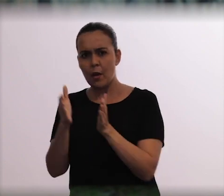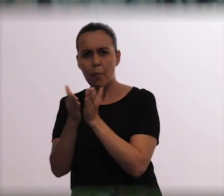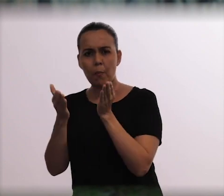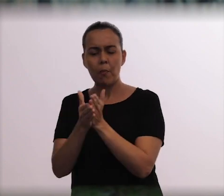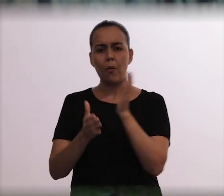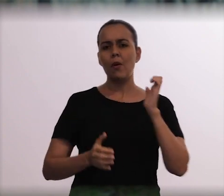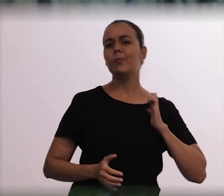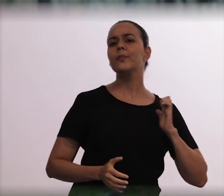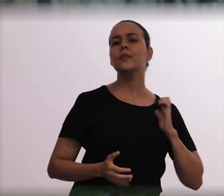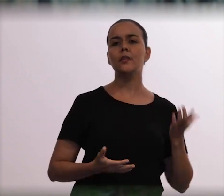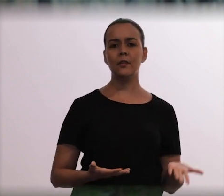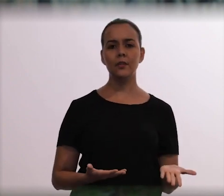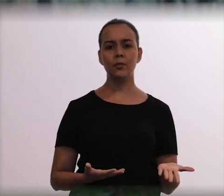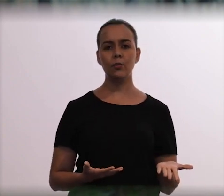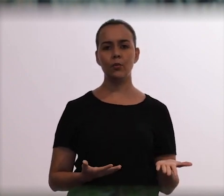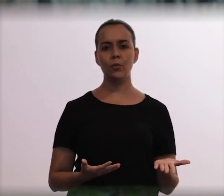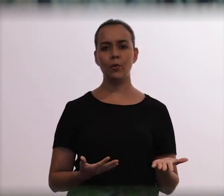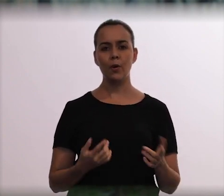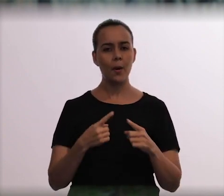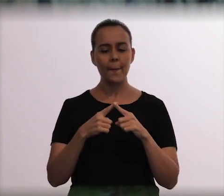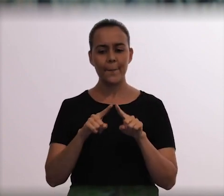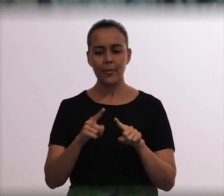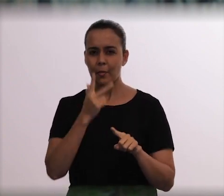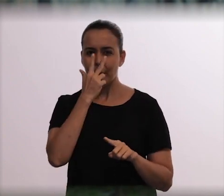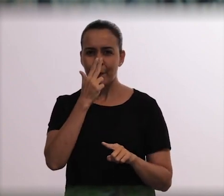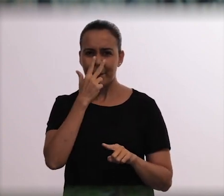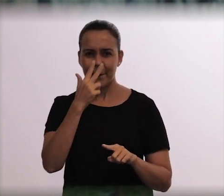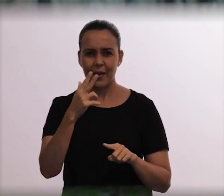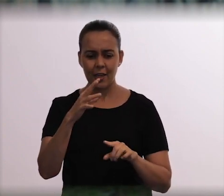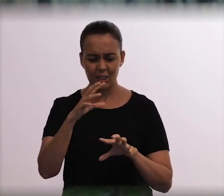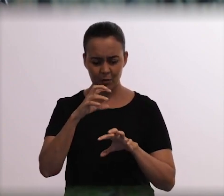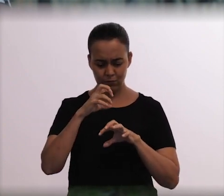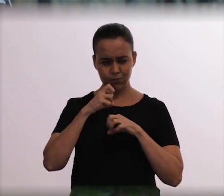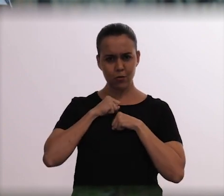que ela tá impregnada no seu corpo, ela tá impregnada na forma como você fala,